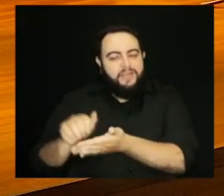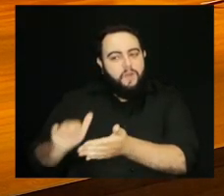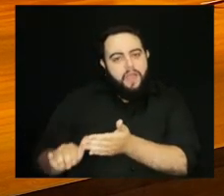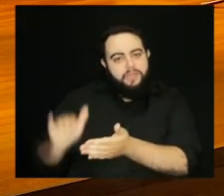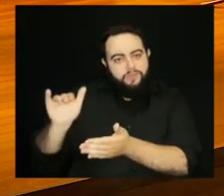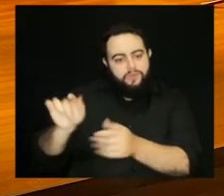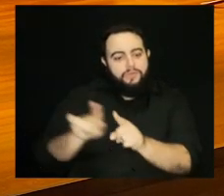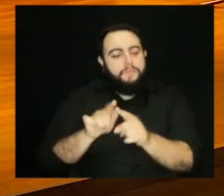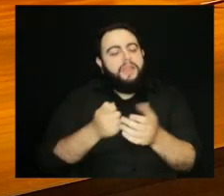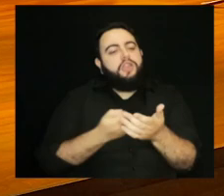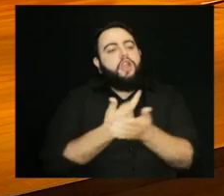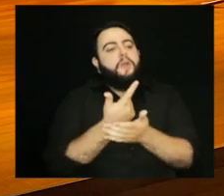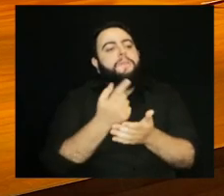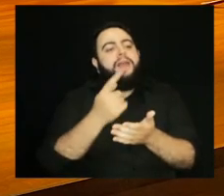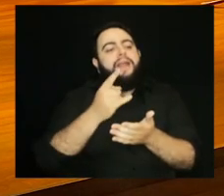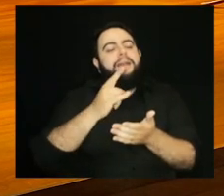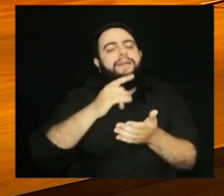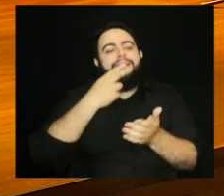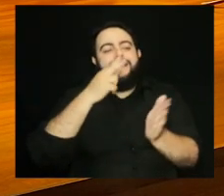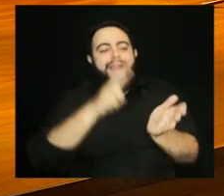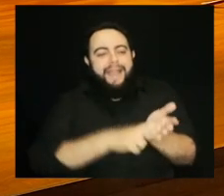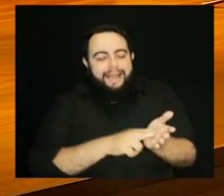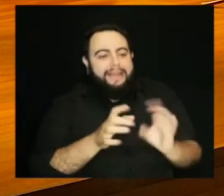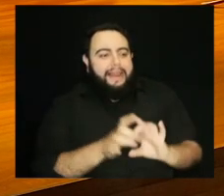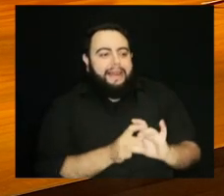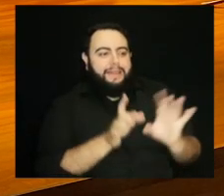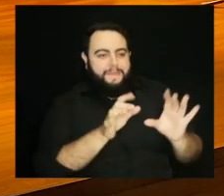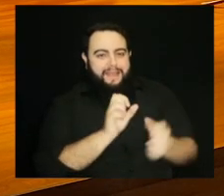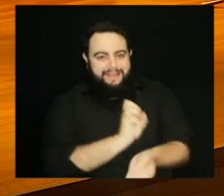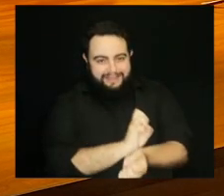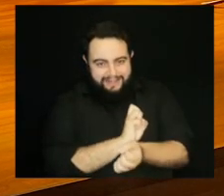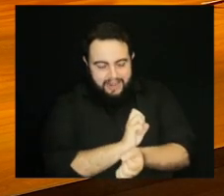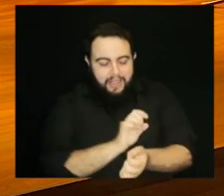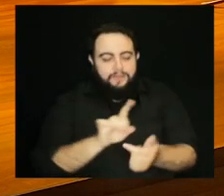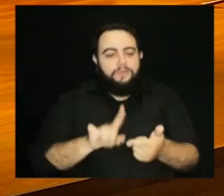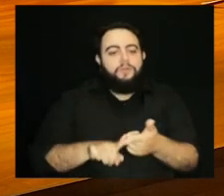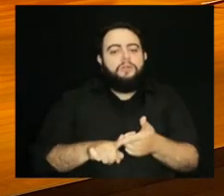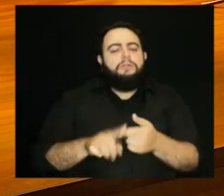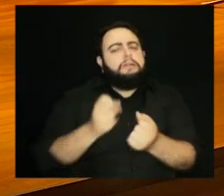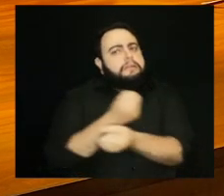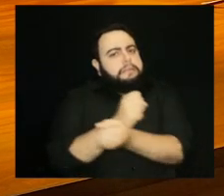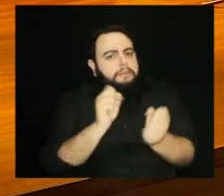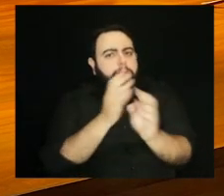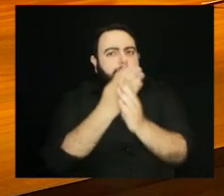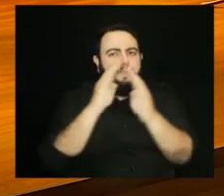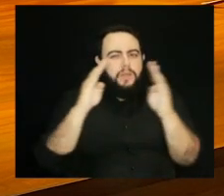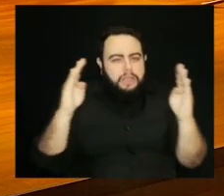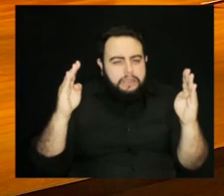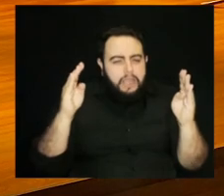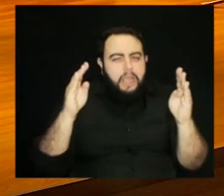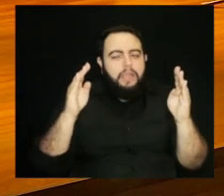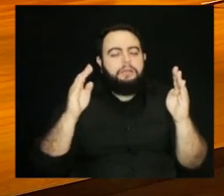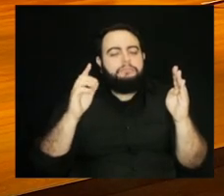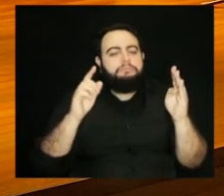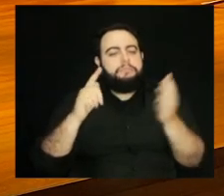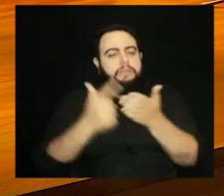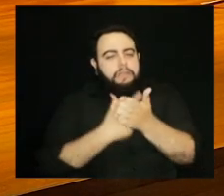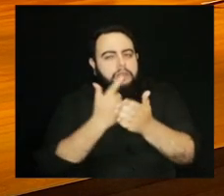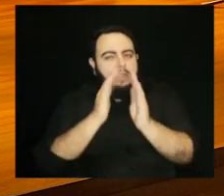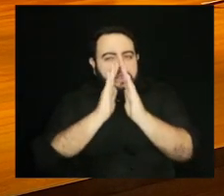uma biblioteca muito grande aberta para a todo mundo, a fazer campanha republicana e a fazer muita